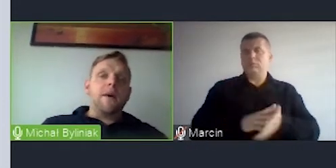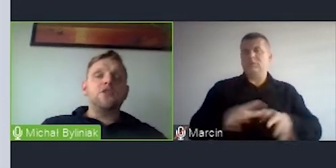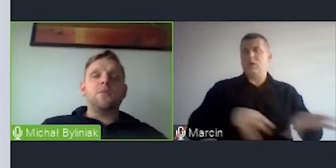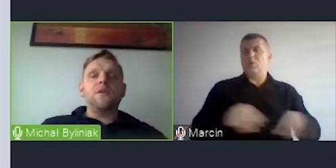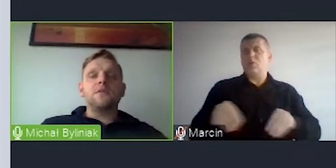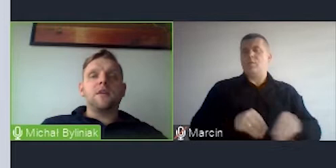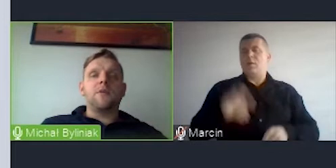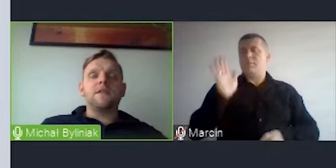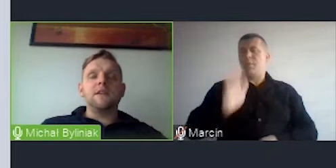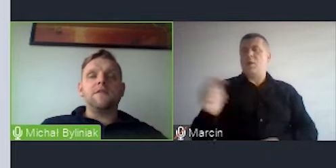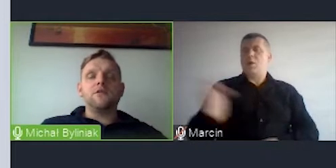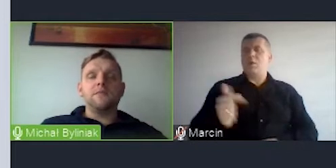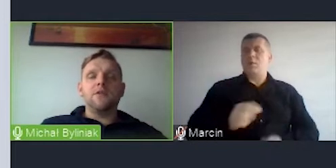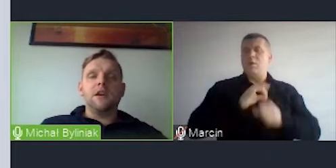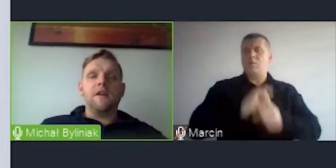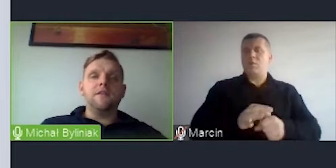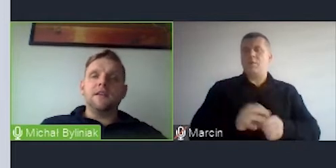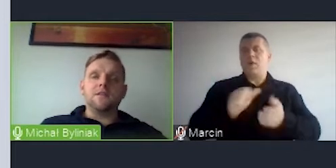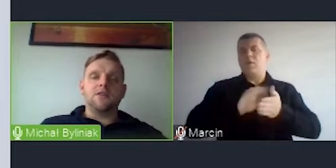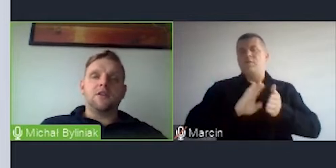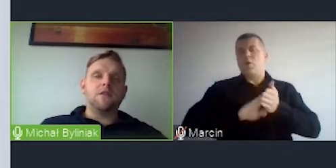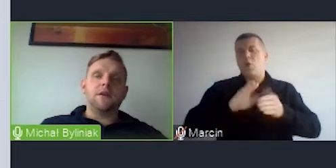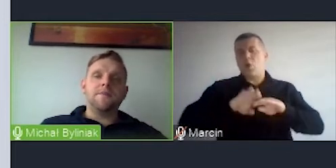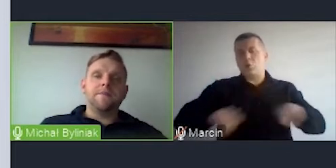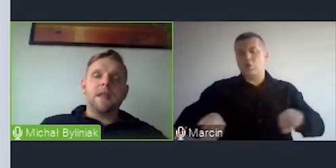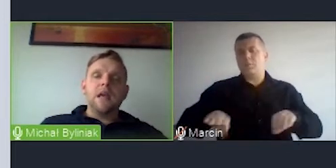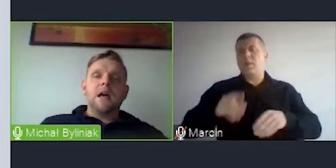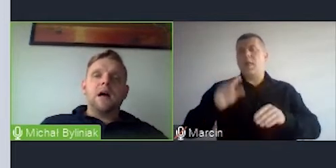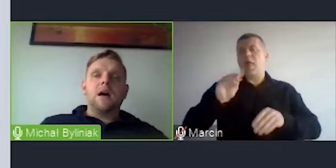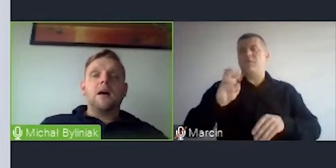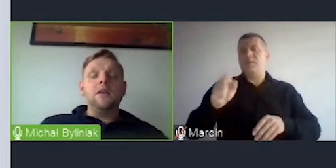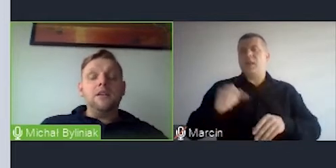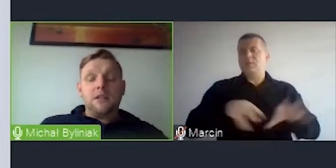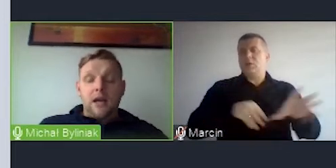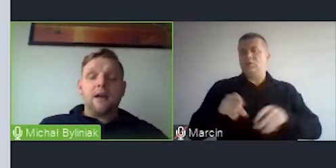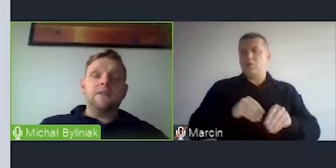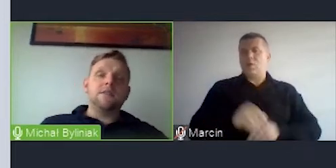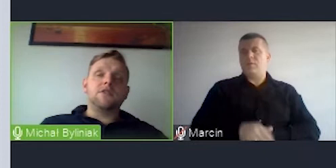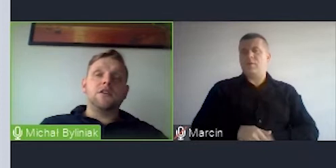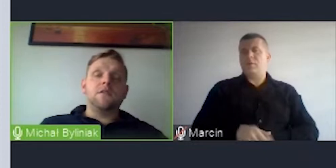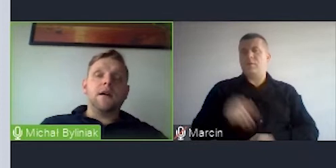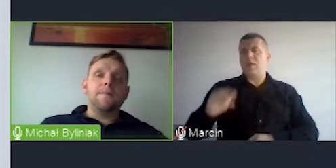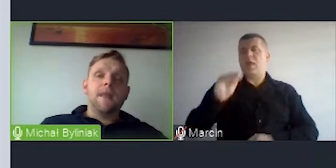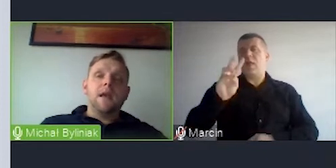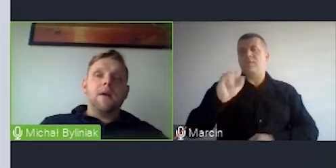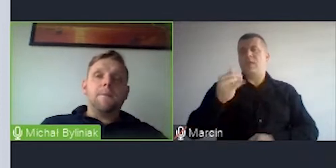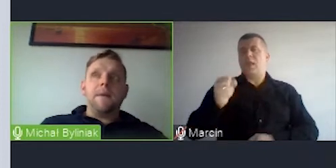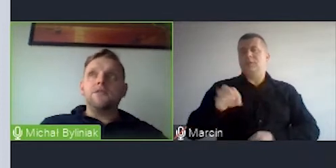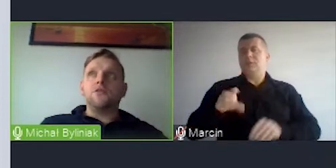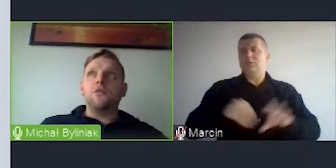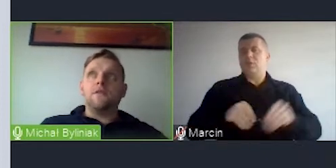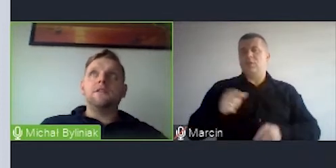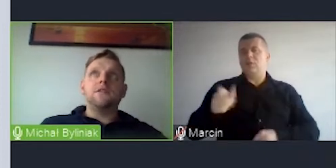Macie obowiązek prowadzenia wyodrębnionej ewidencji księgowej i ta ewidencja księgowa będzie udowadniać,